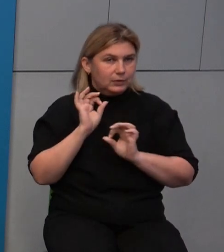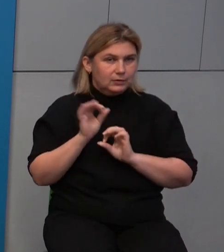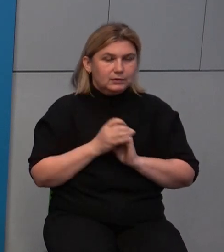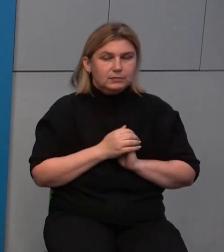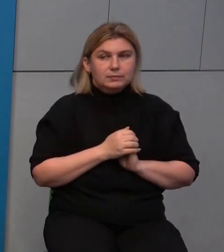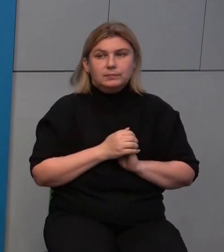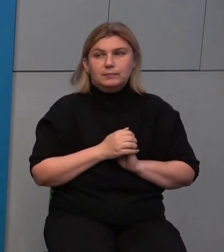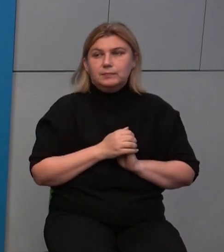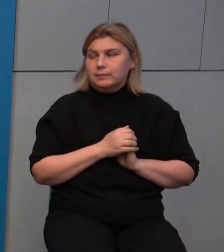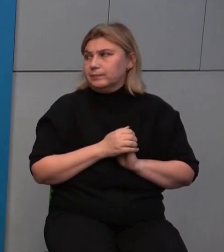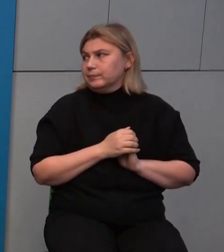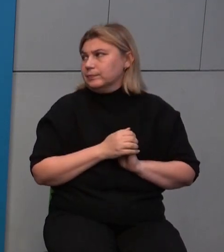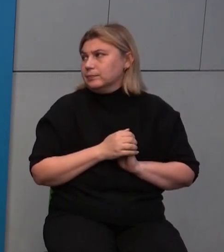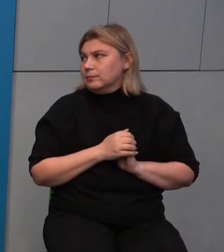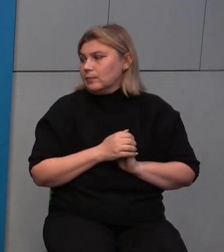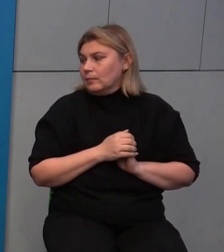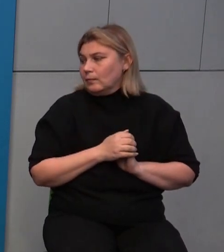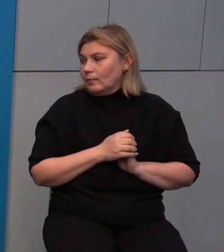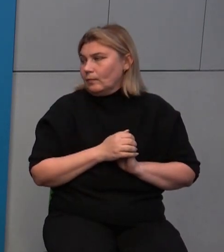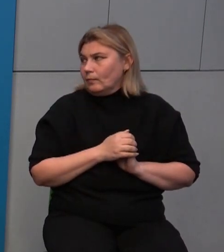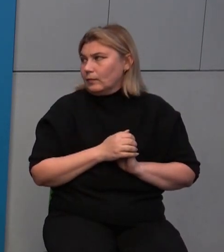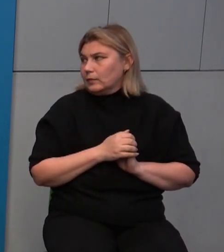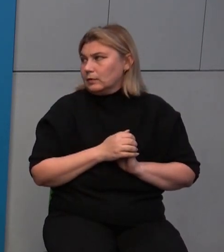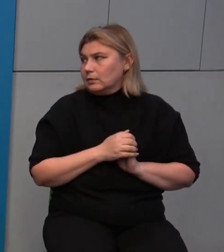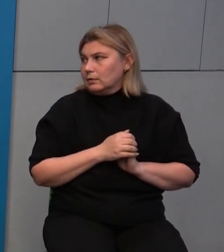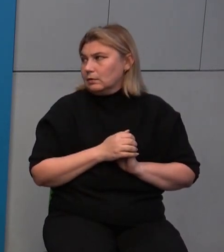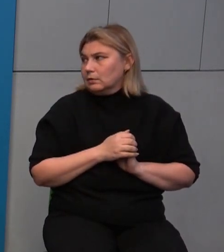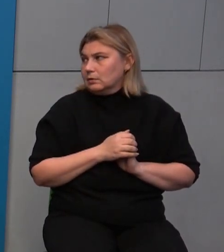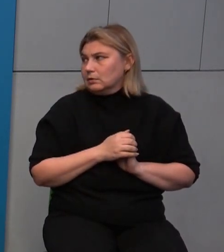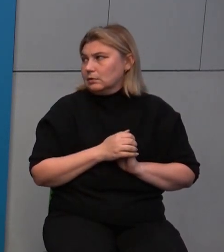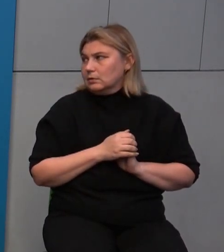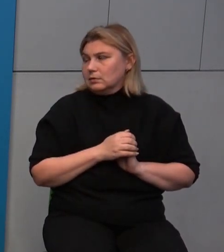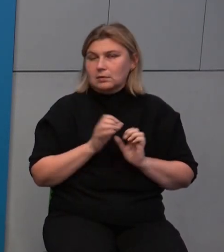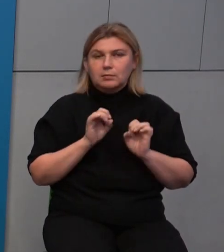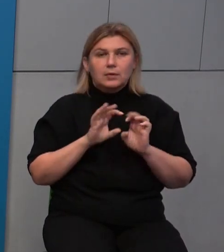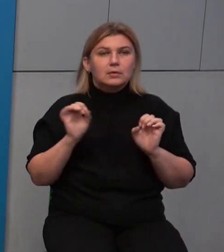Jeden z ważniejszych, wymieniam profesorów, z którymi rozmawiałam